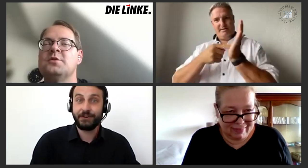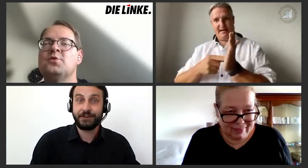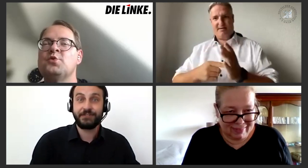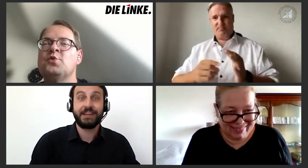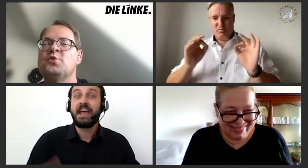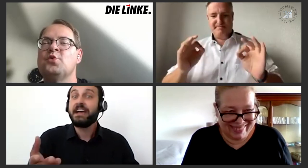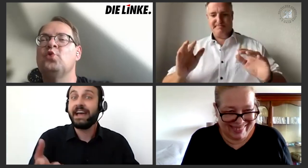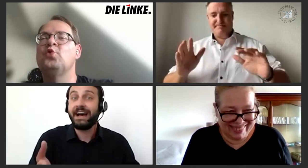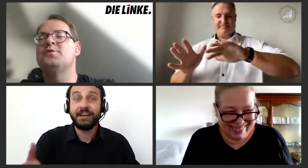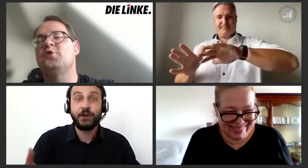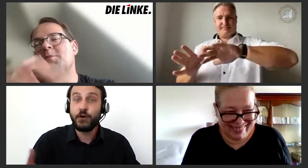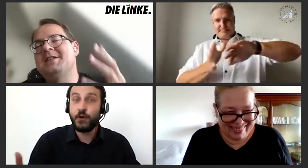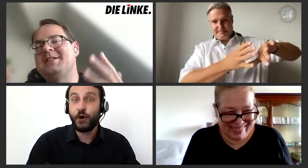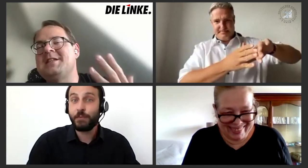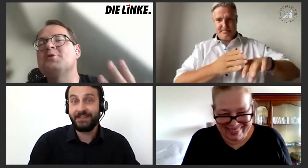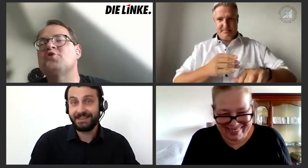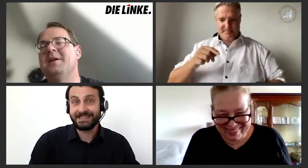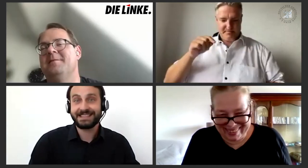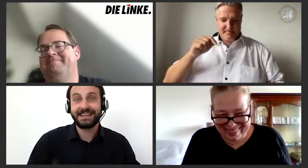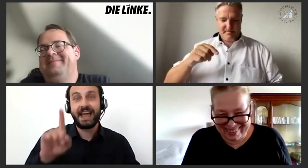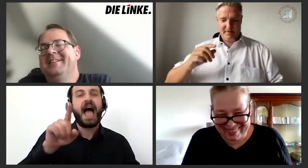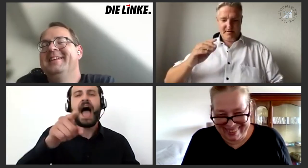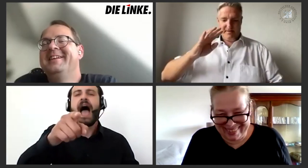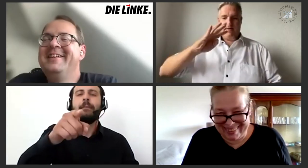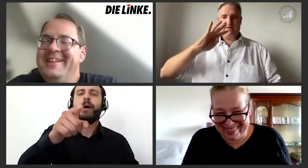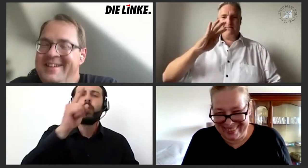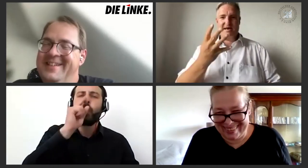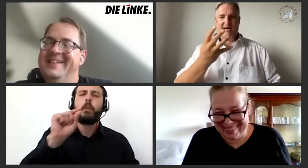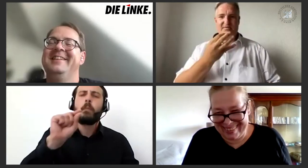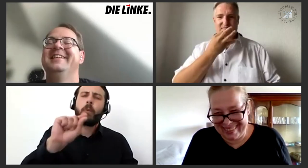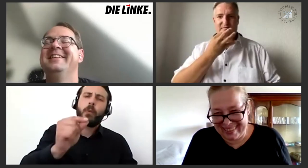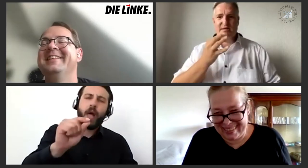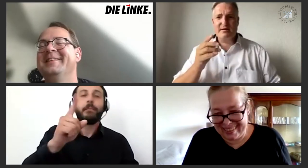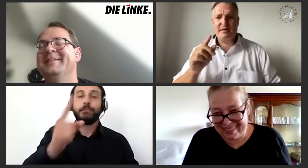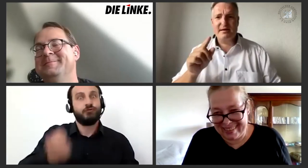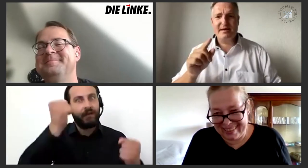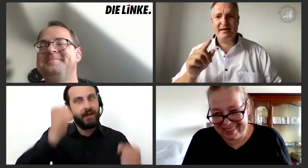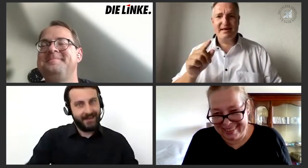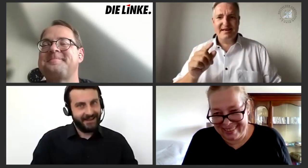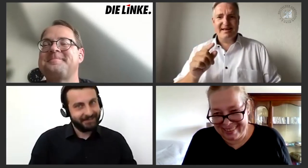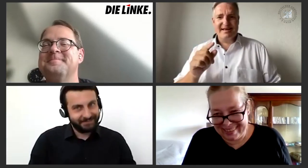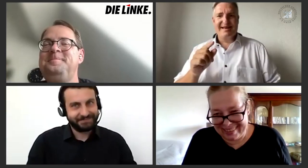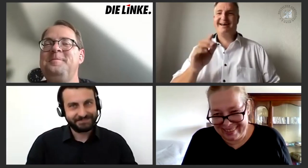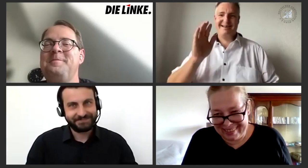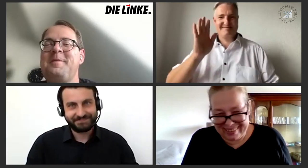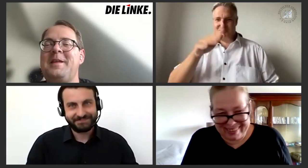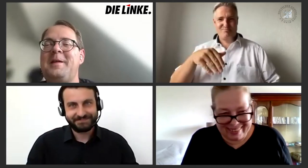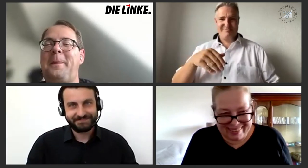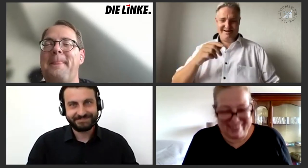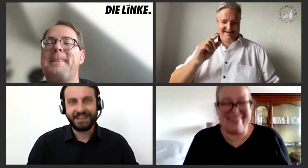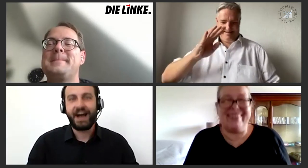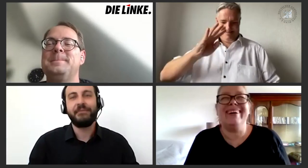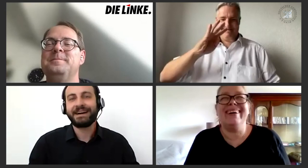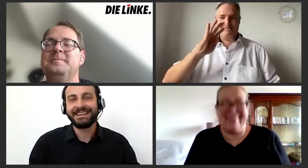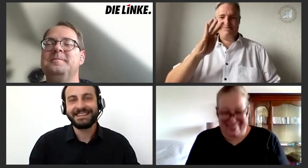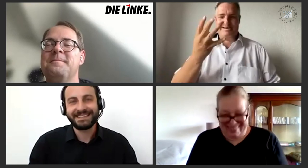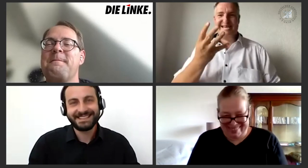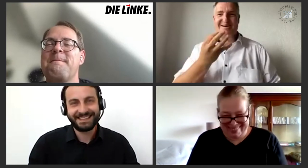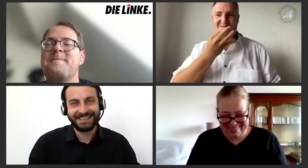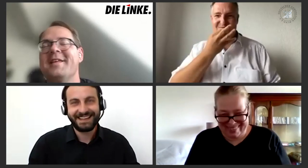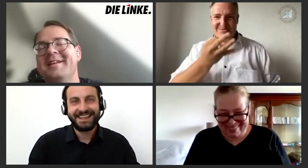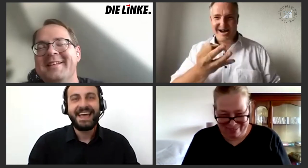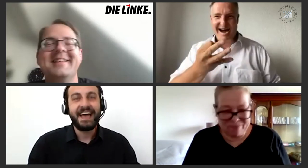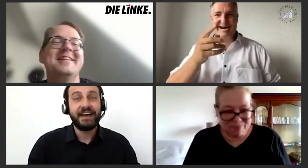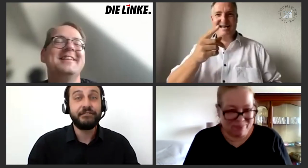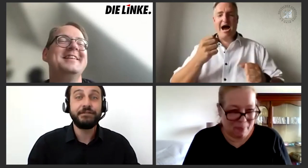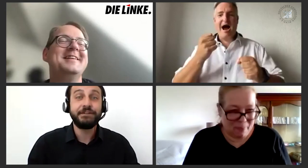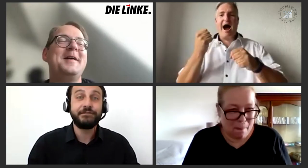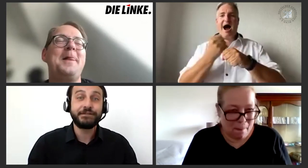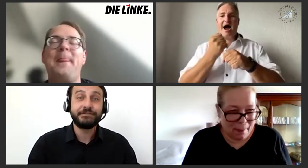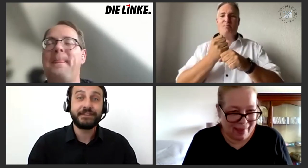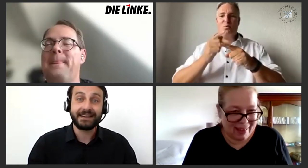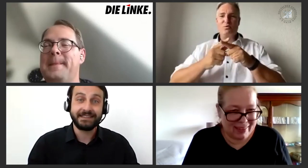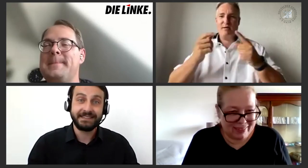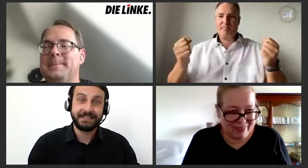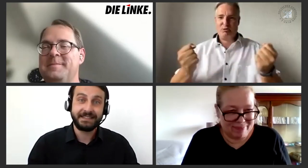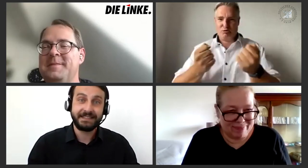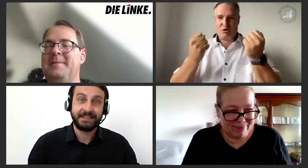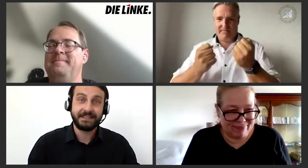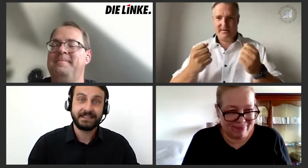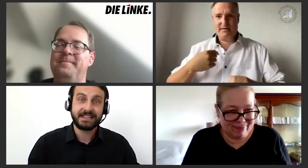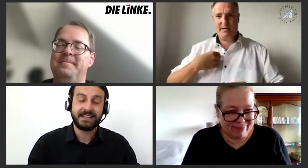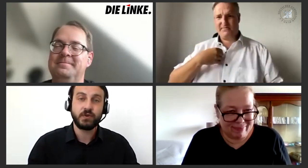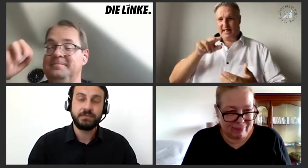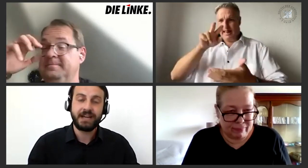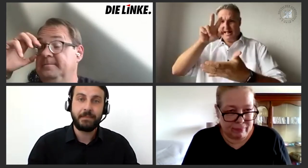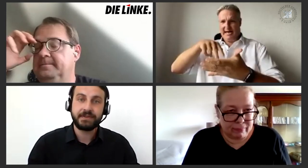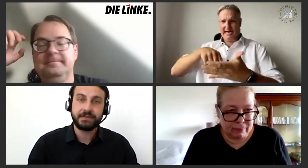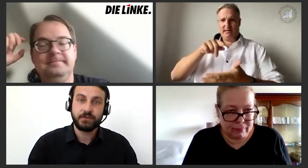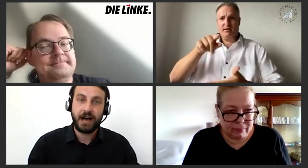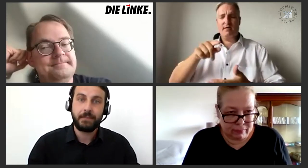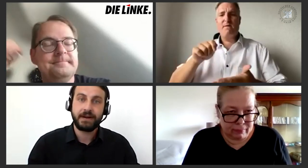Ja, so gut es ging, es ist aber schwer. - Ja, macht ja nichts. Die vierte Frage: es geht um